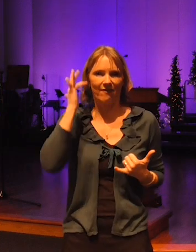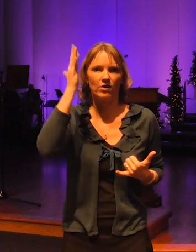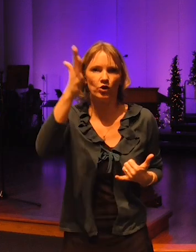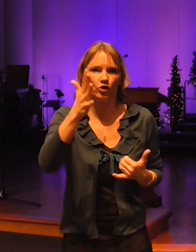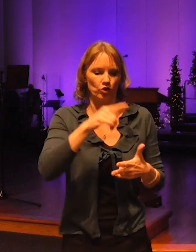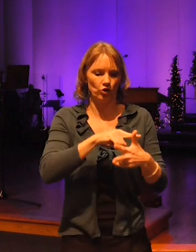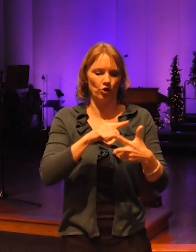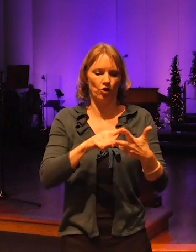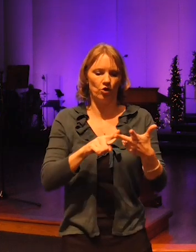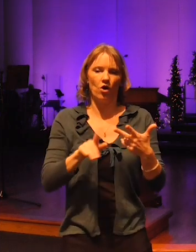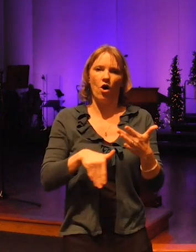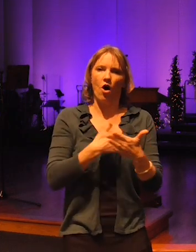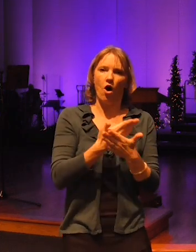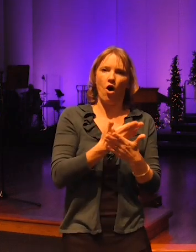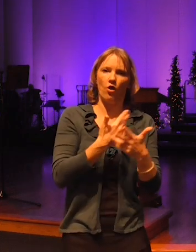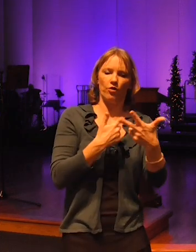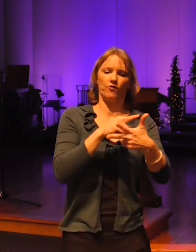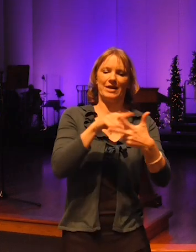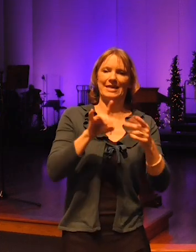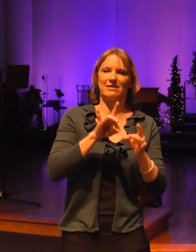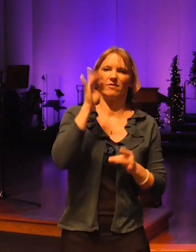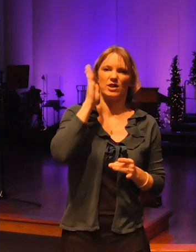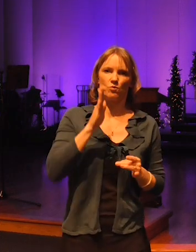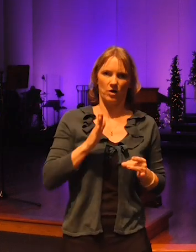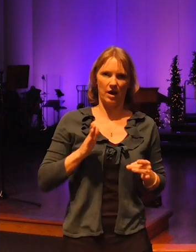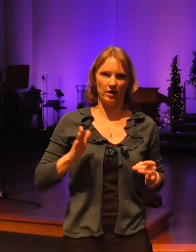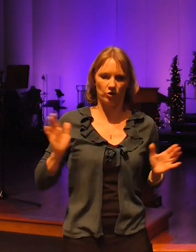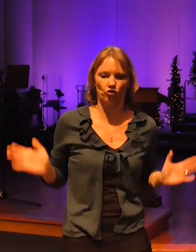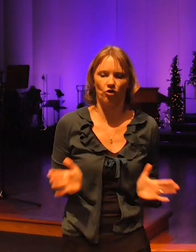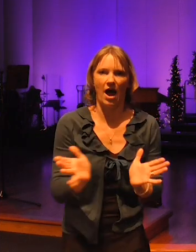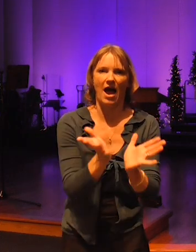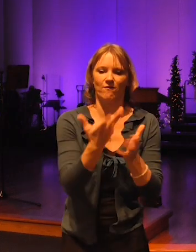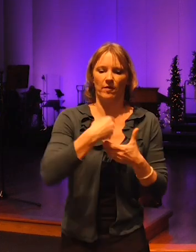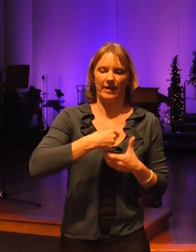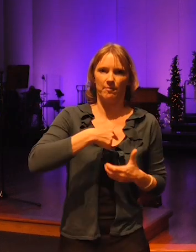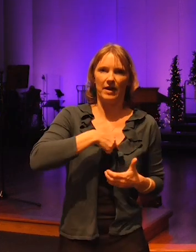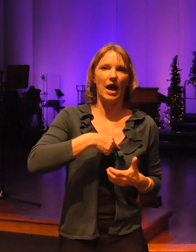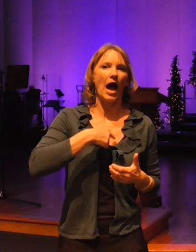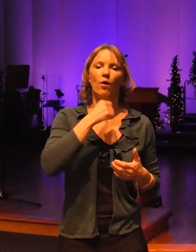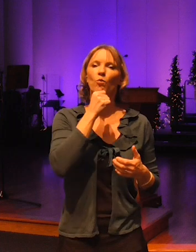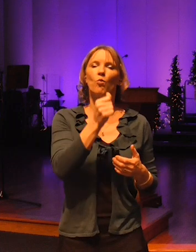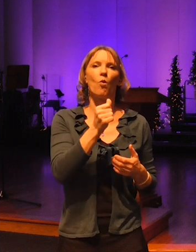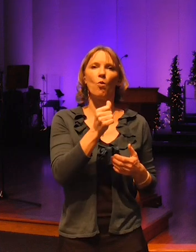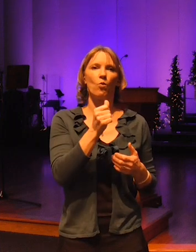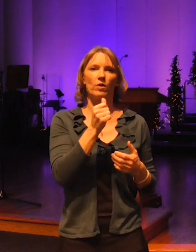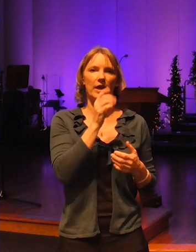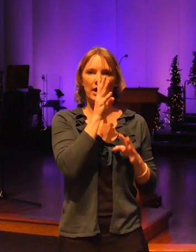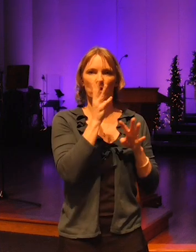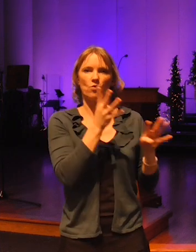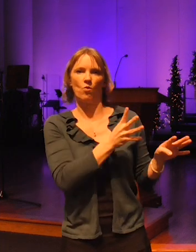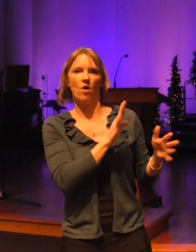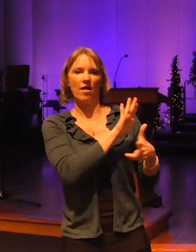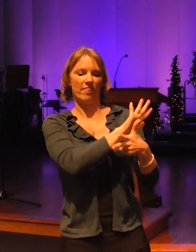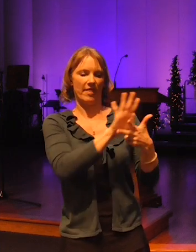dentro de mí no cerraré las lecciones que enseñan te deseo más que nada